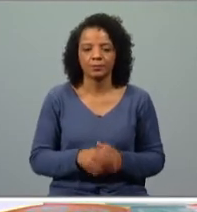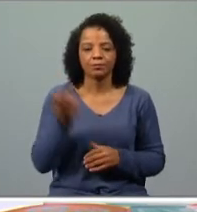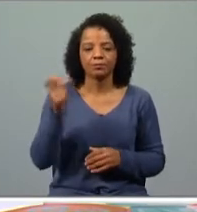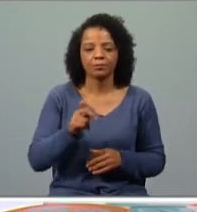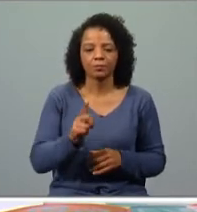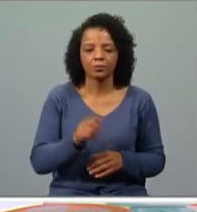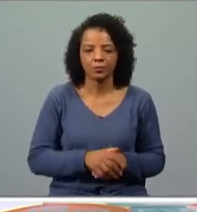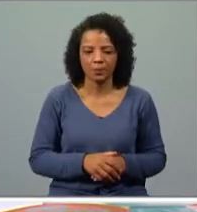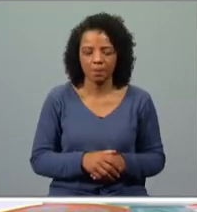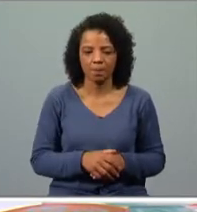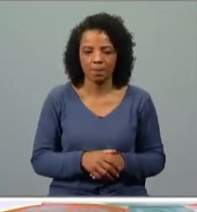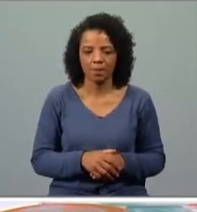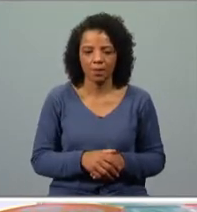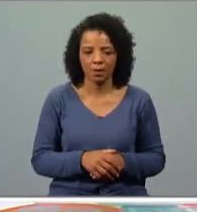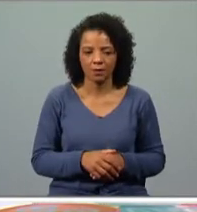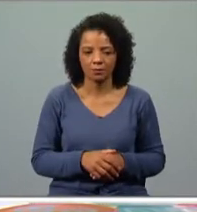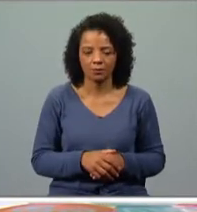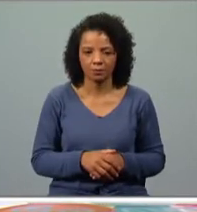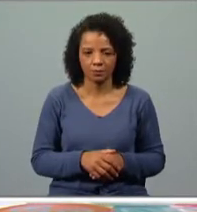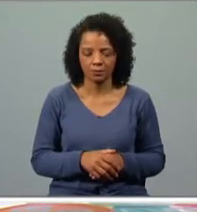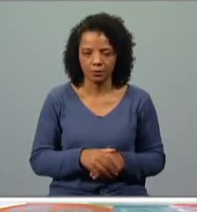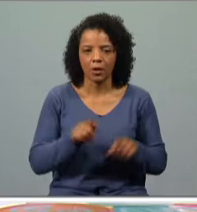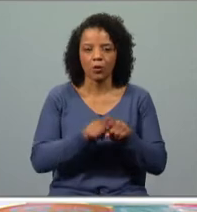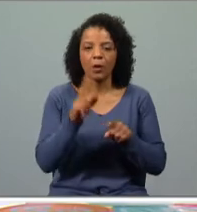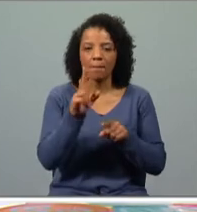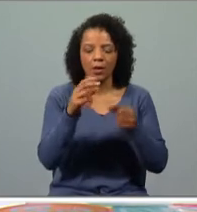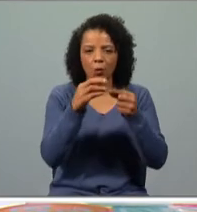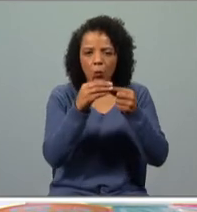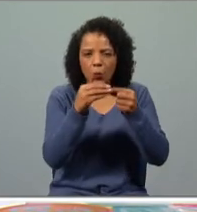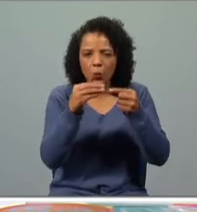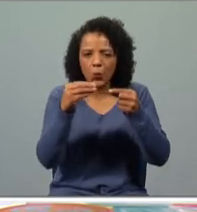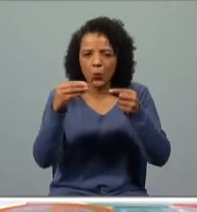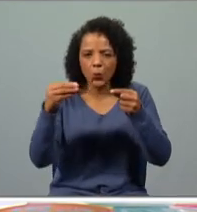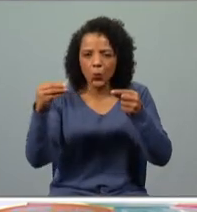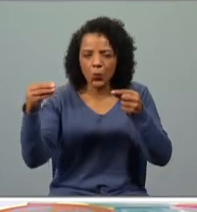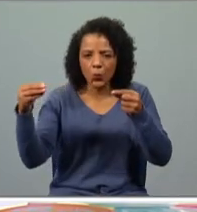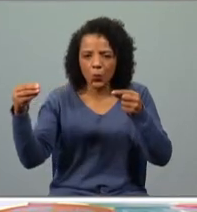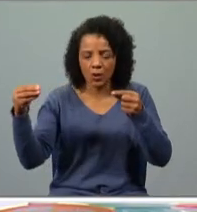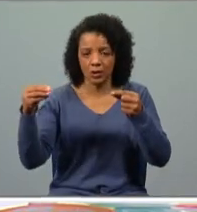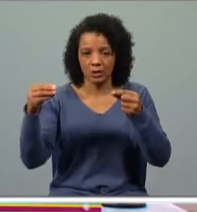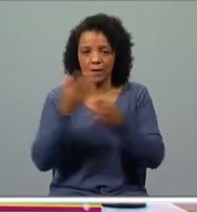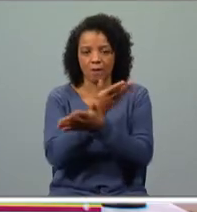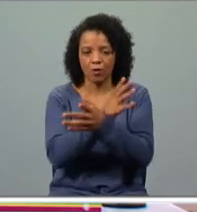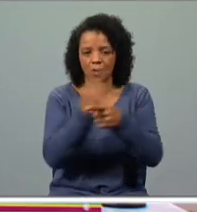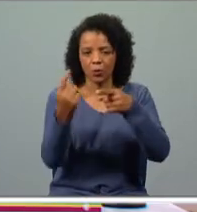aconteceu a fizeram a ponta muito fininha aqueceram na fogueira e contaram 碰巧做了很多小費瘦在火邊暖和起來並告訴